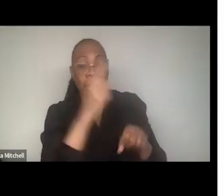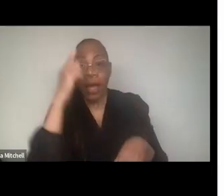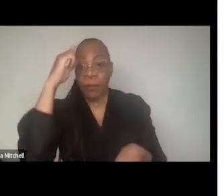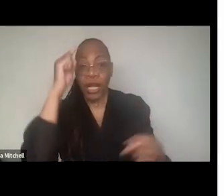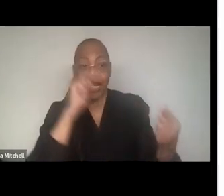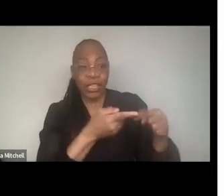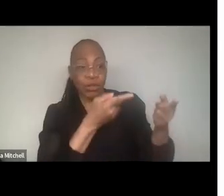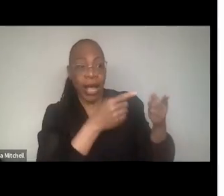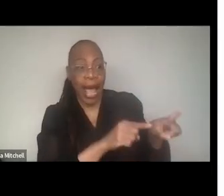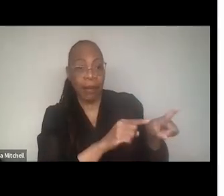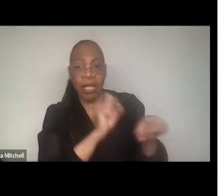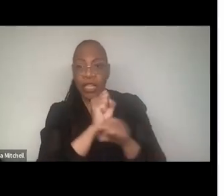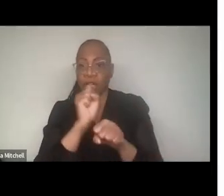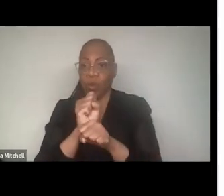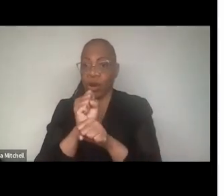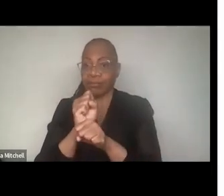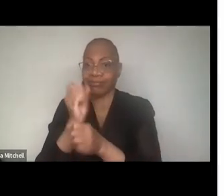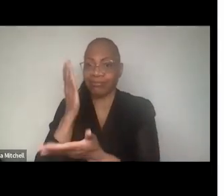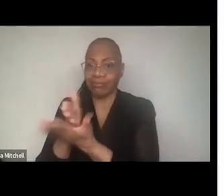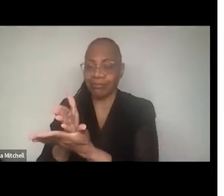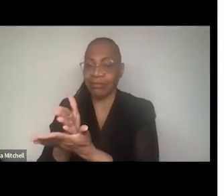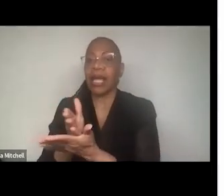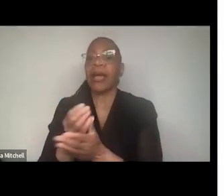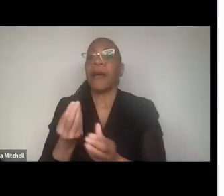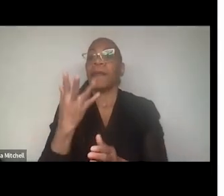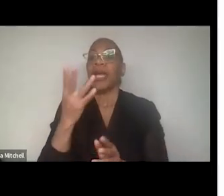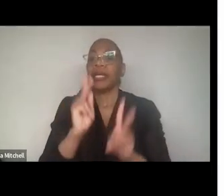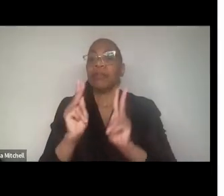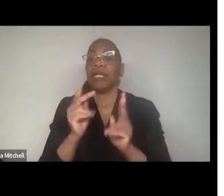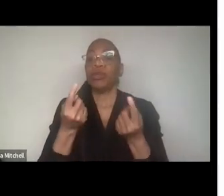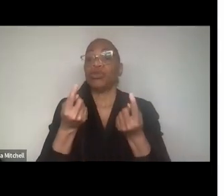Muchas personas todavía intentan trabajar, incluso individuos con lesiones cerebrales cuando son niños,